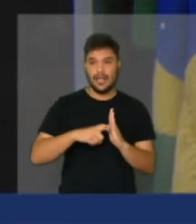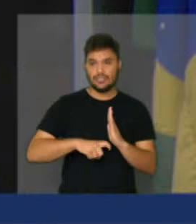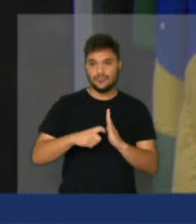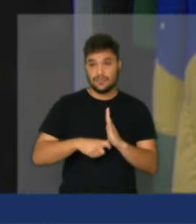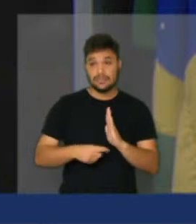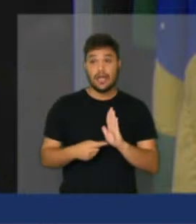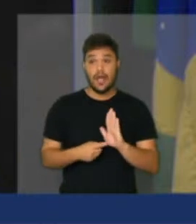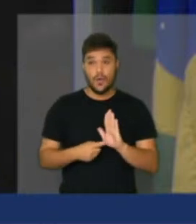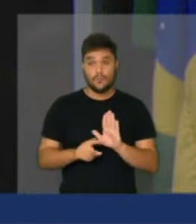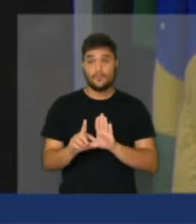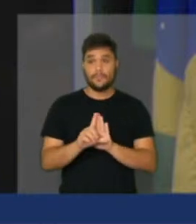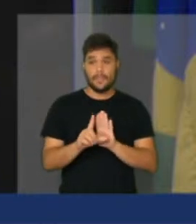DOS GASTOS EM TEMPO DE RECESSÃO, TENDO EM VISTA QUE